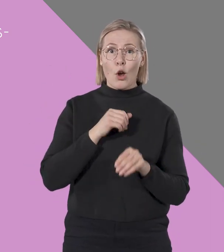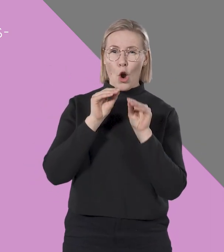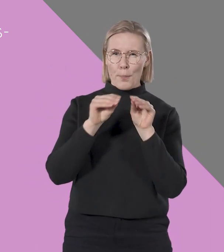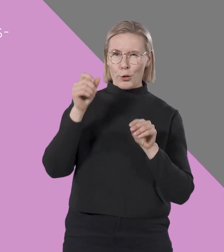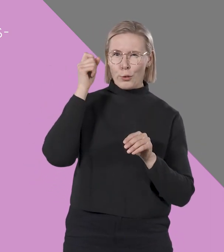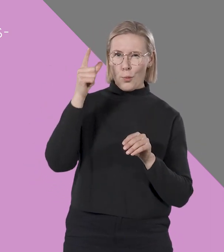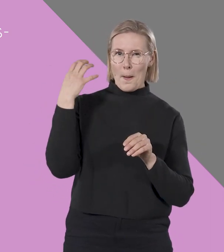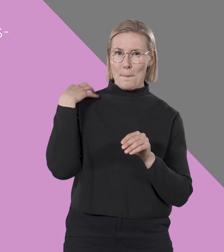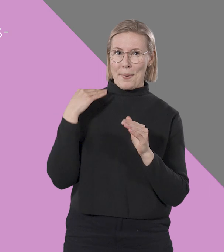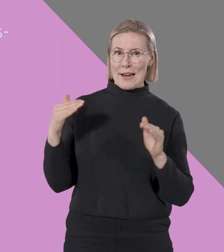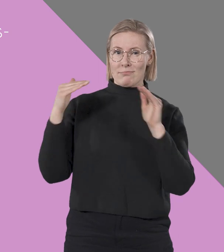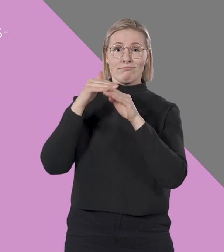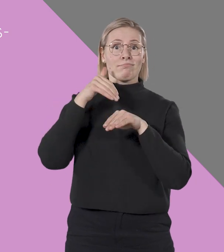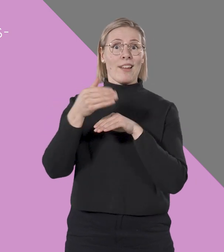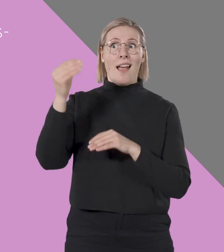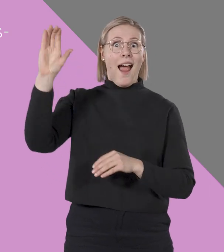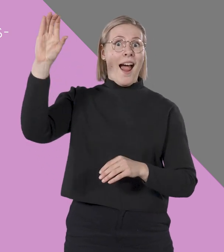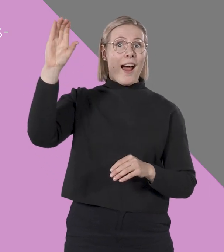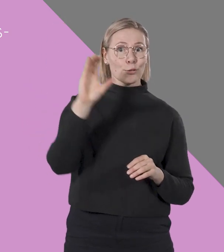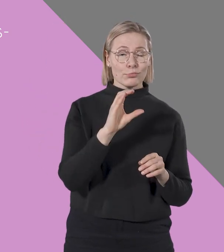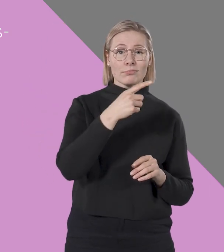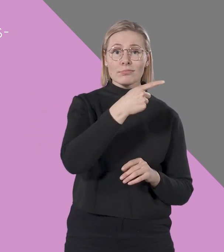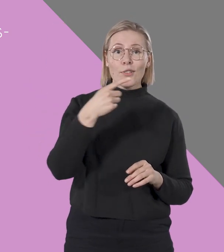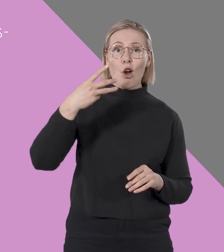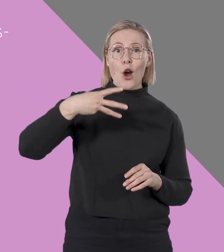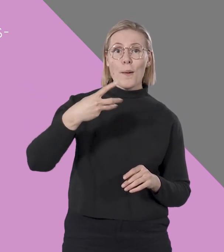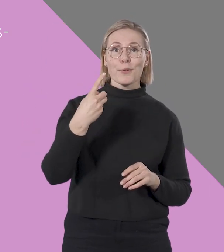ja opetus- ja kulttuuriministeriö on myöntänyt projektille -